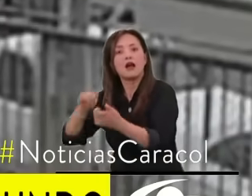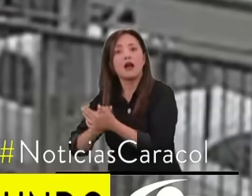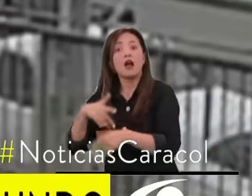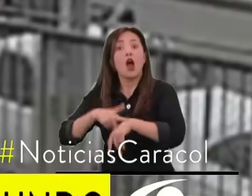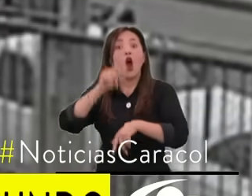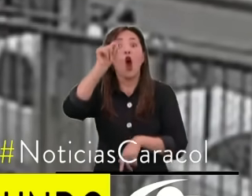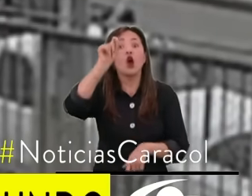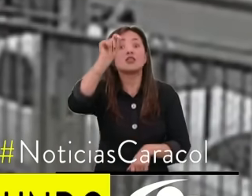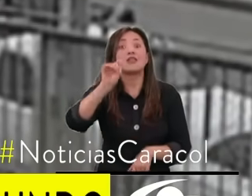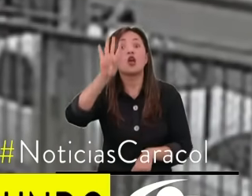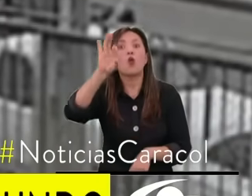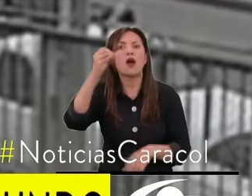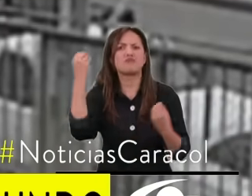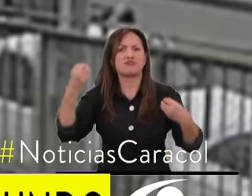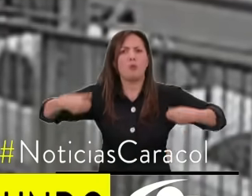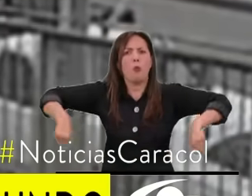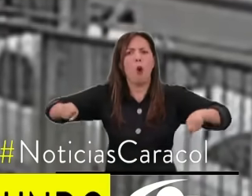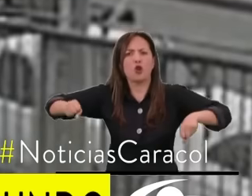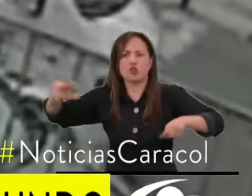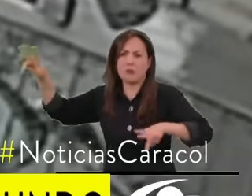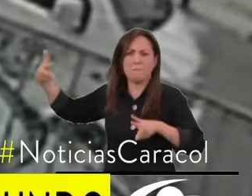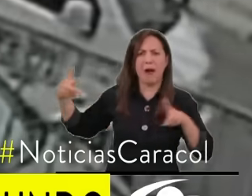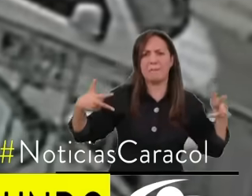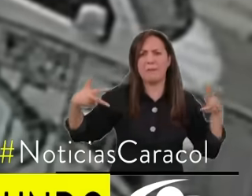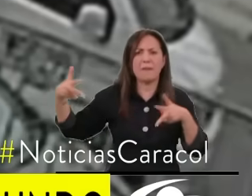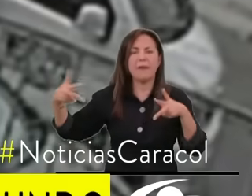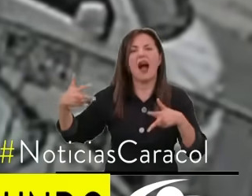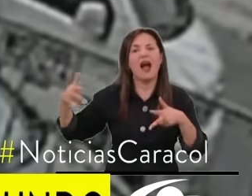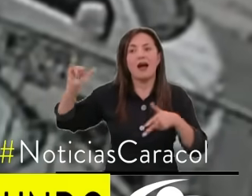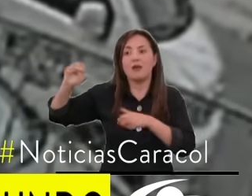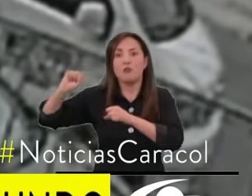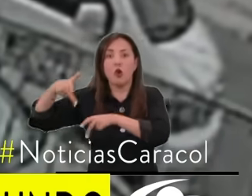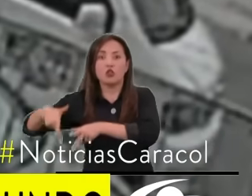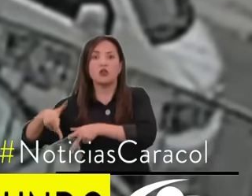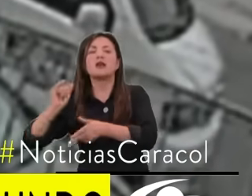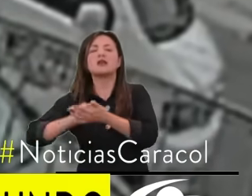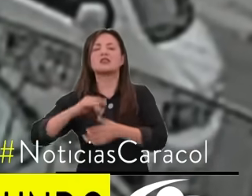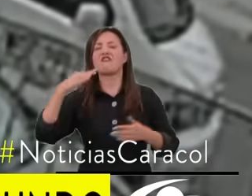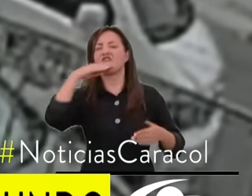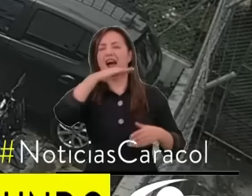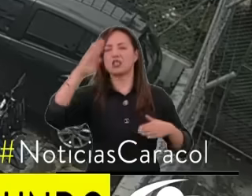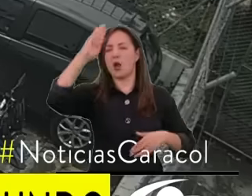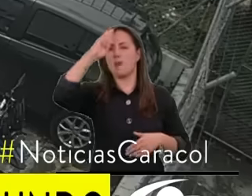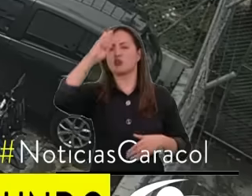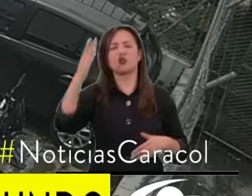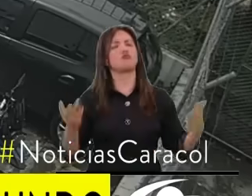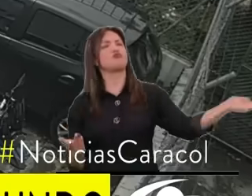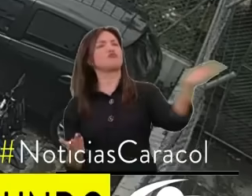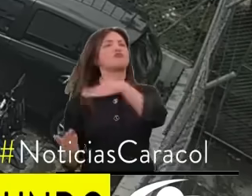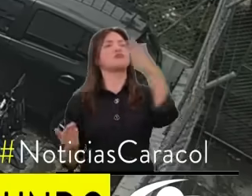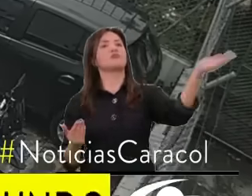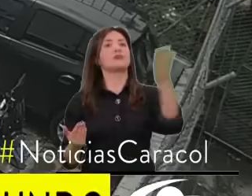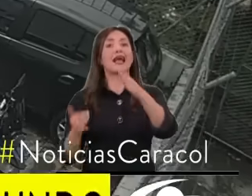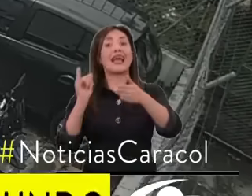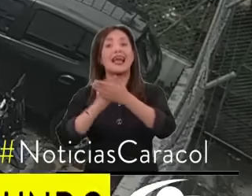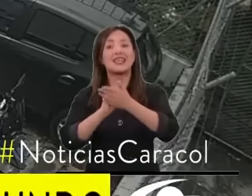dentro del lugar uno de los hombres amarra al vigilante de pies y de manos, ya son las